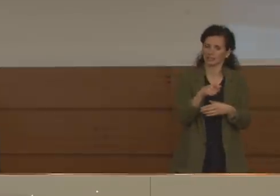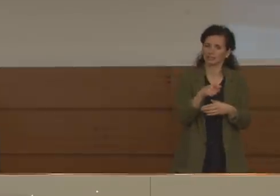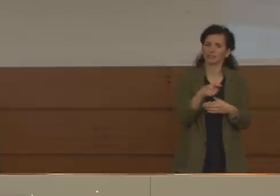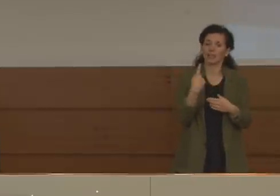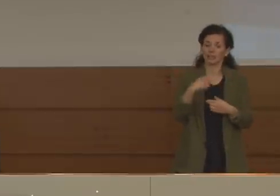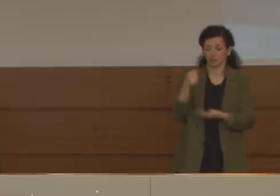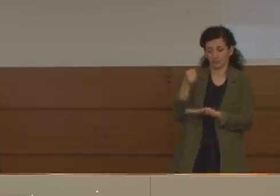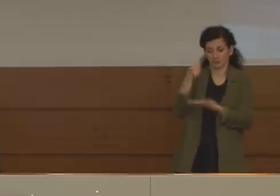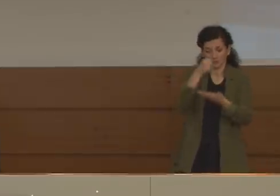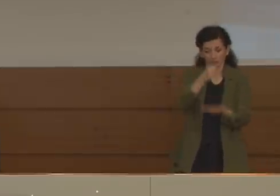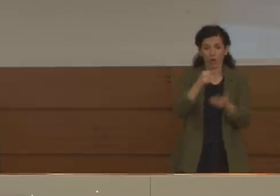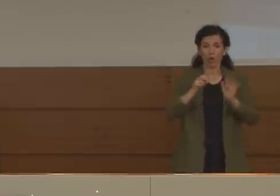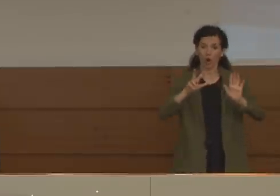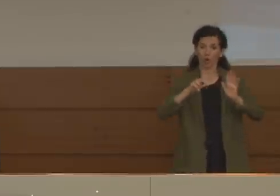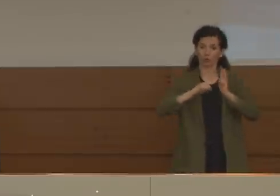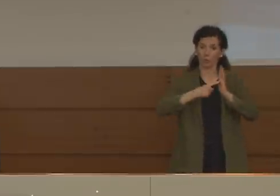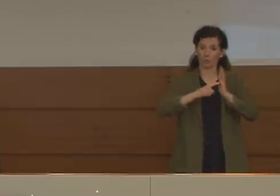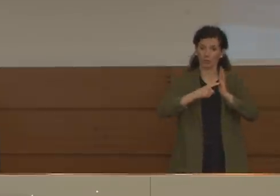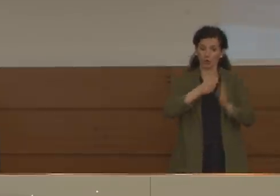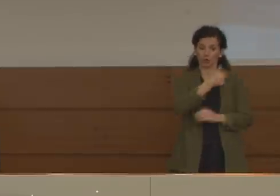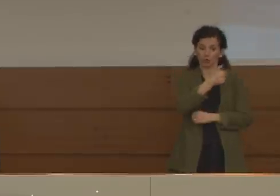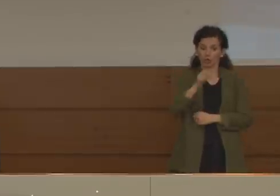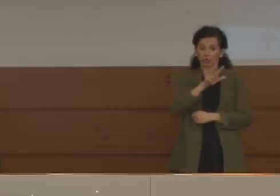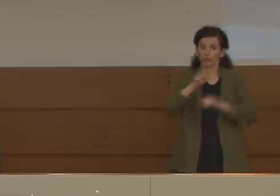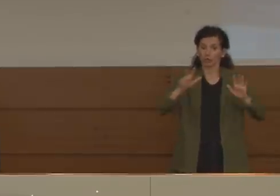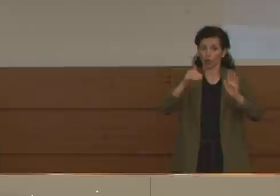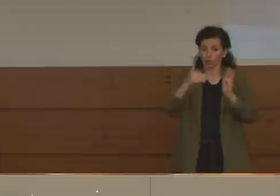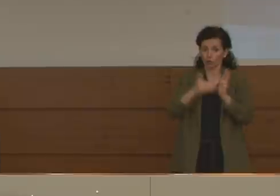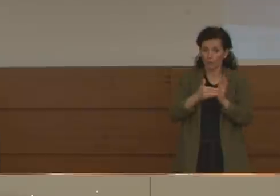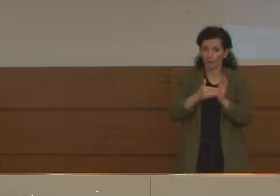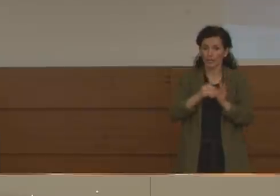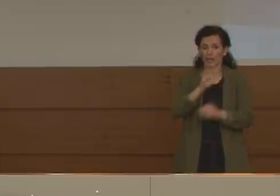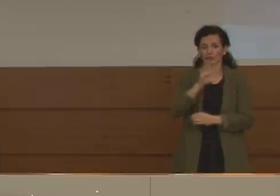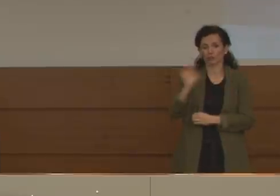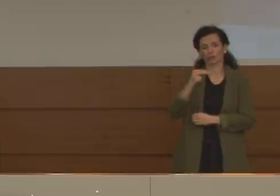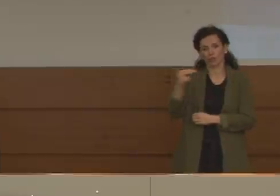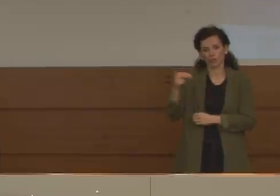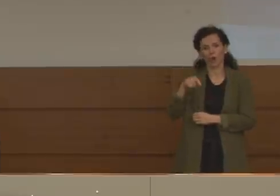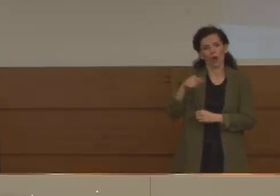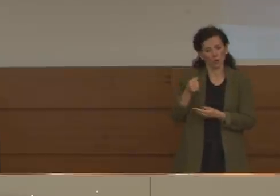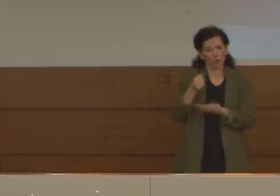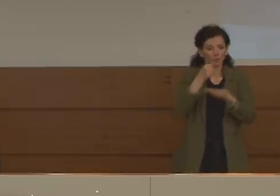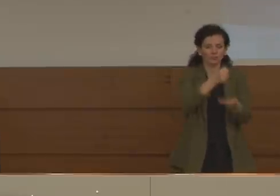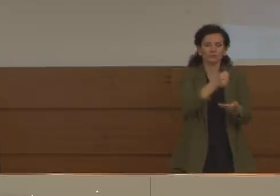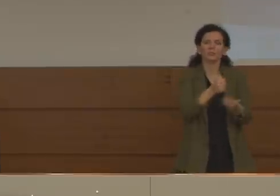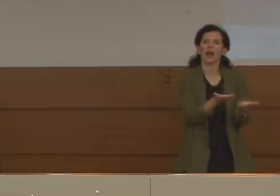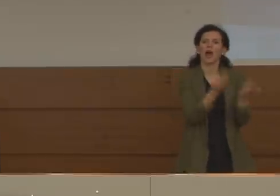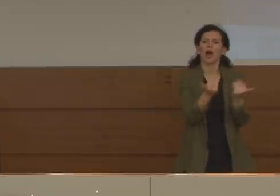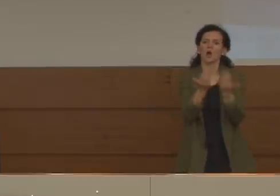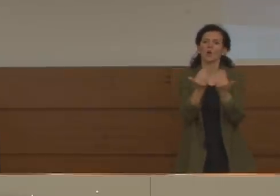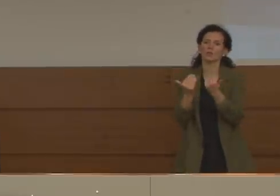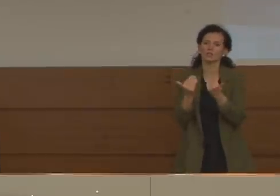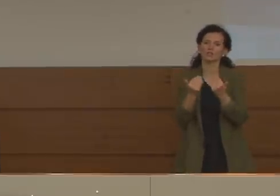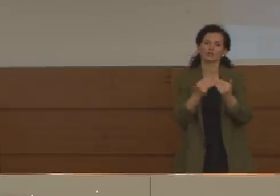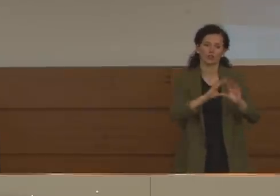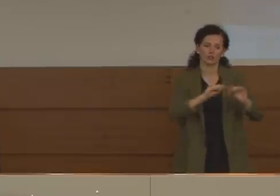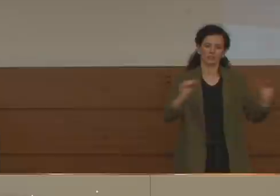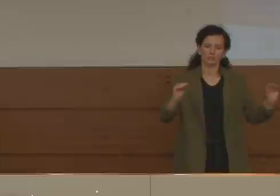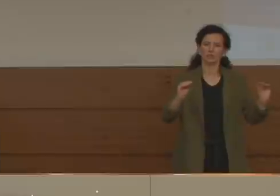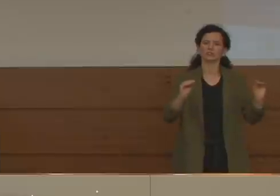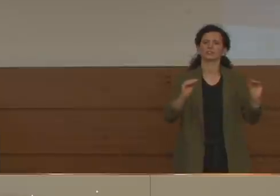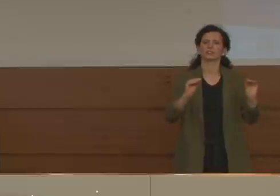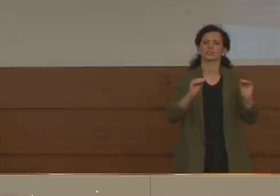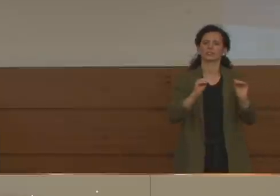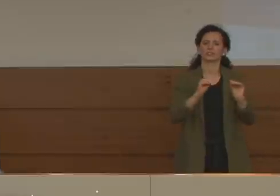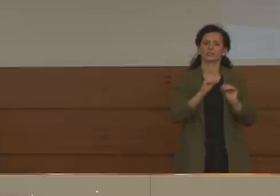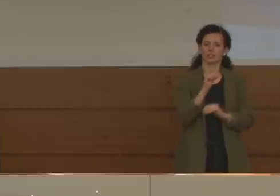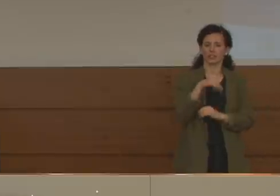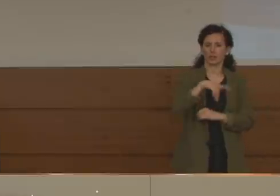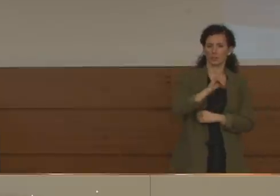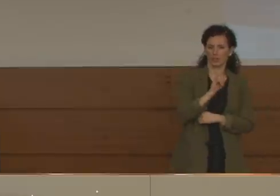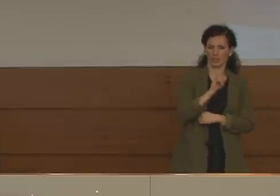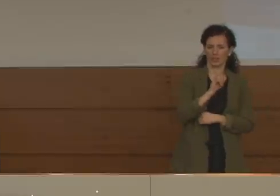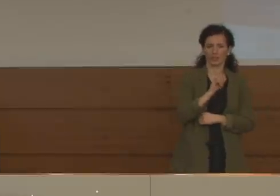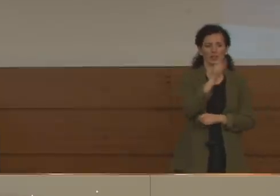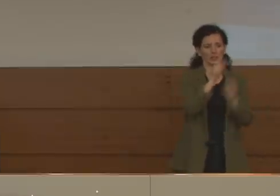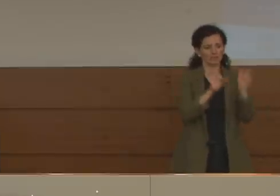per 8 milioni 138 mila e 500 euro per l'acquisto di dispositivi di protezione individuale per gli operatori sanitari.